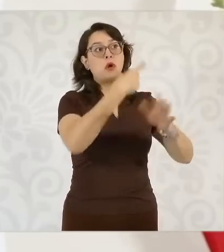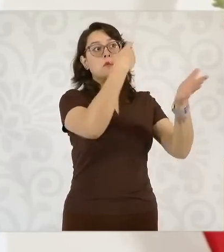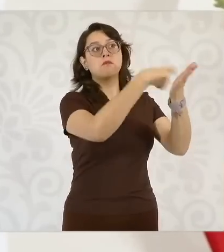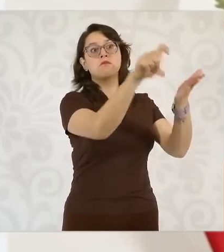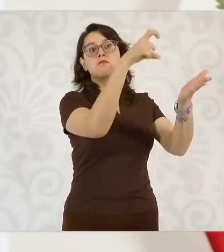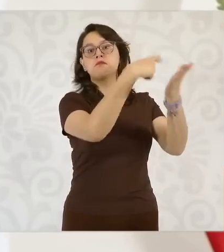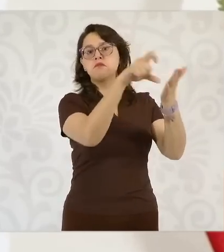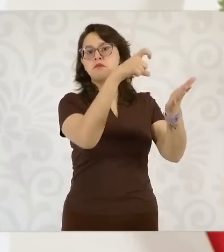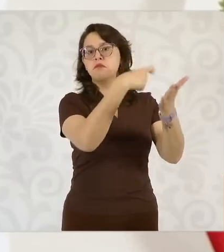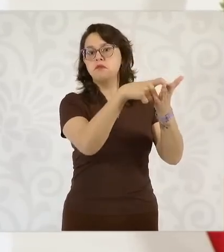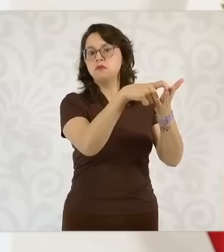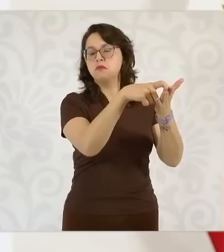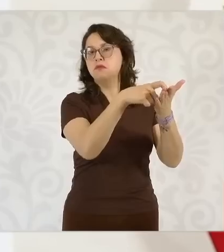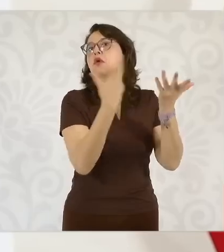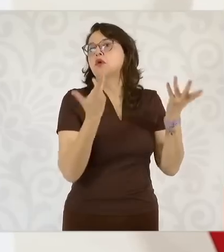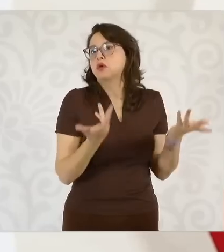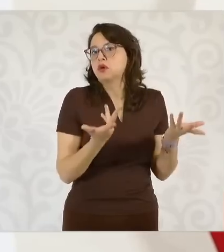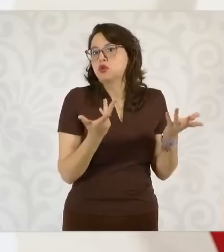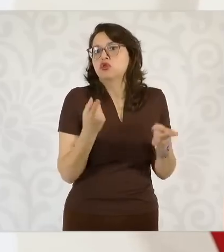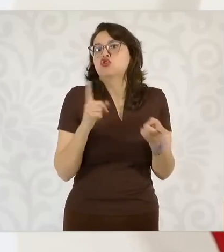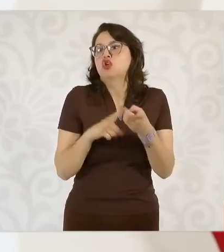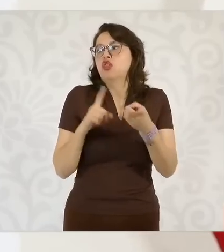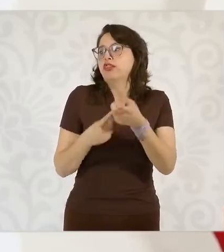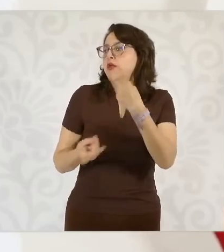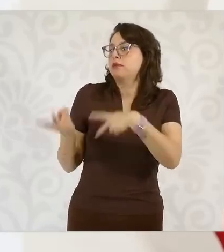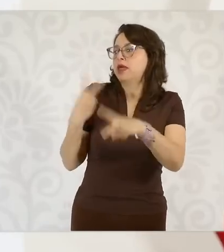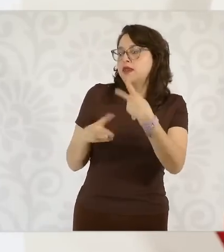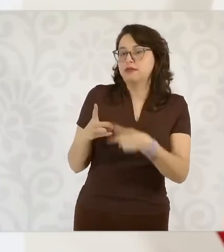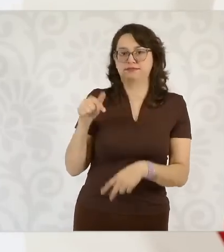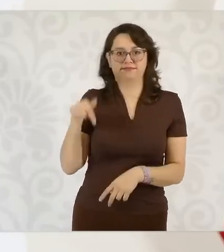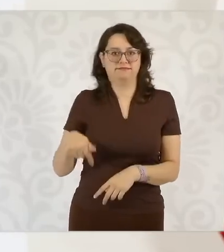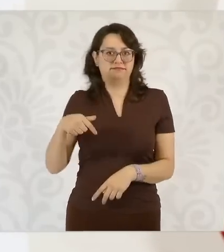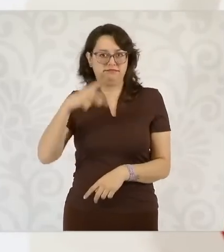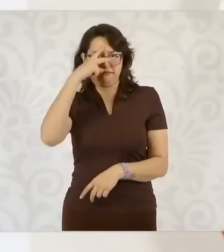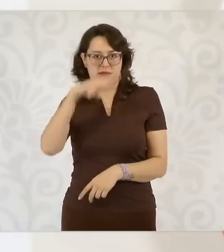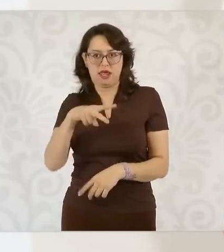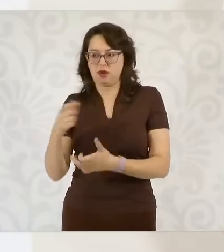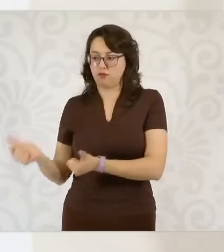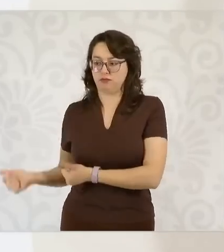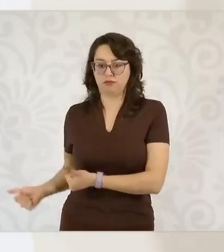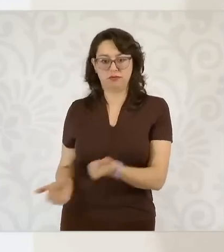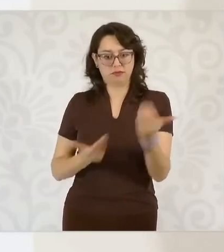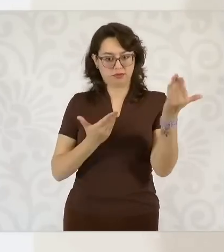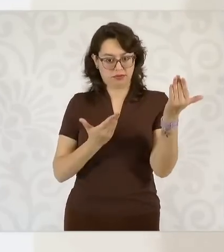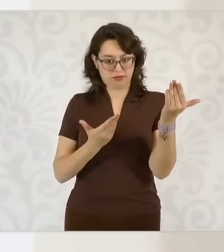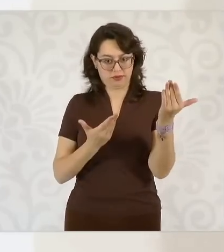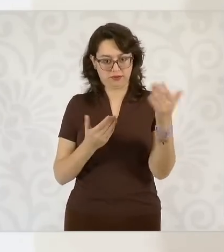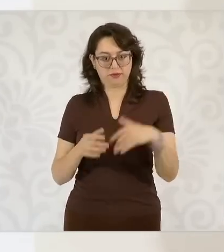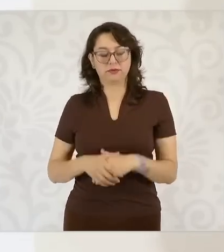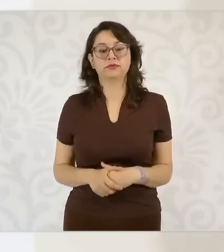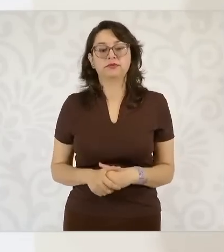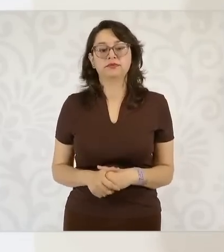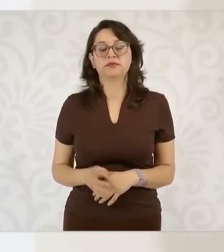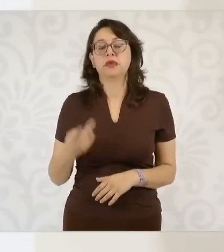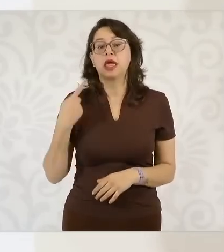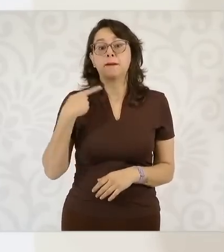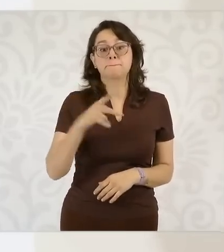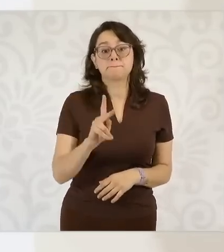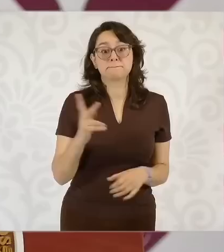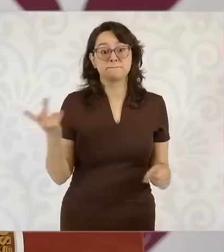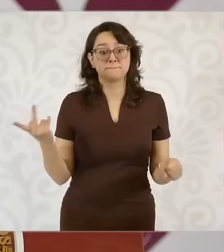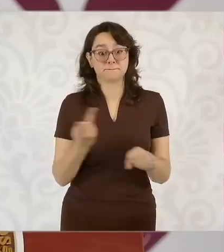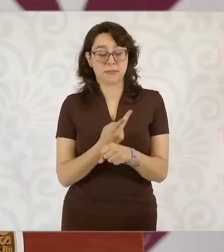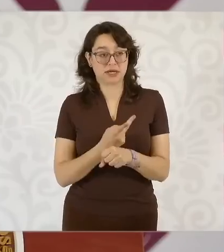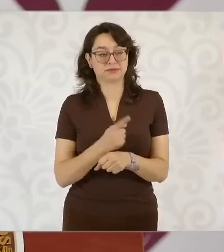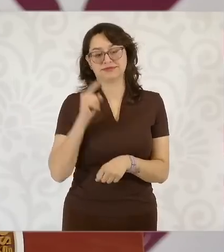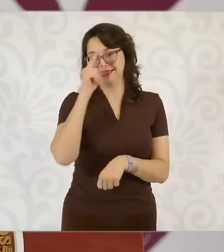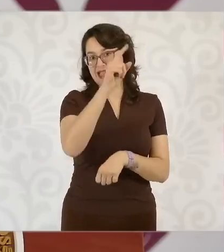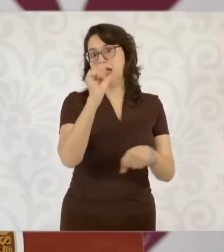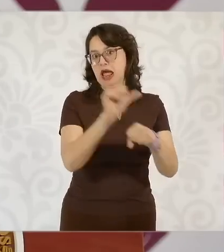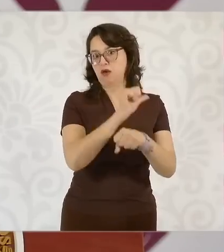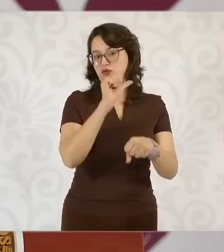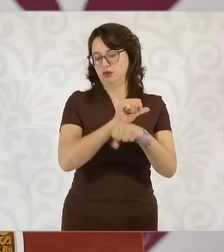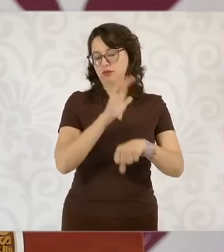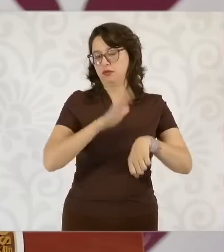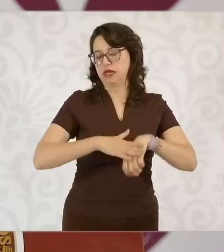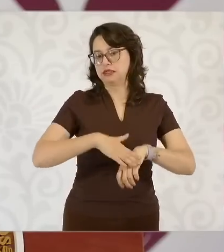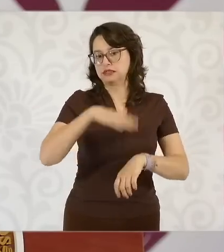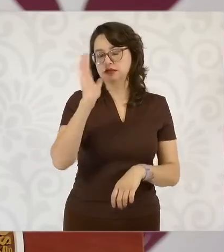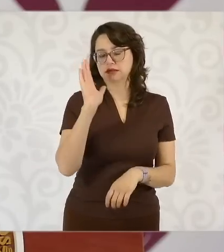automóviles pero esta exportación tiene que ver con una integración comercial y productiva